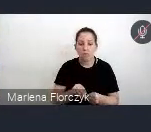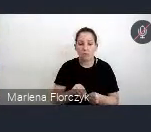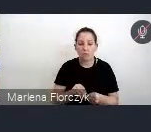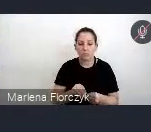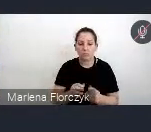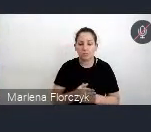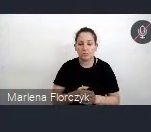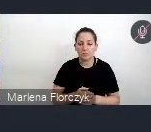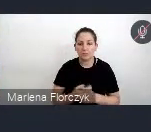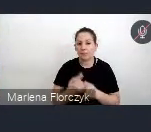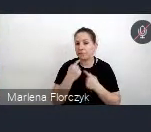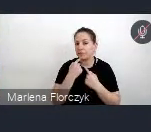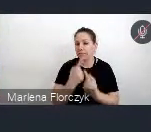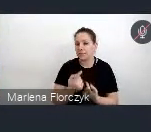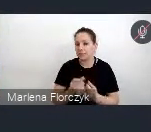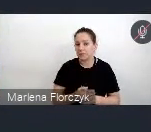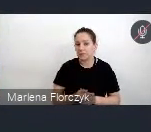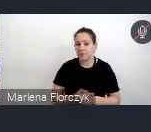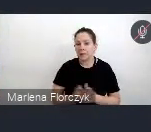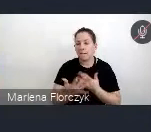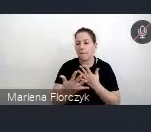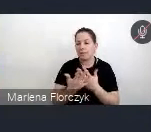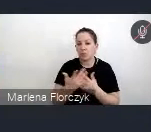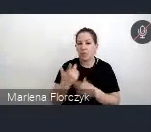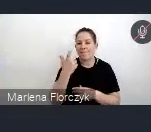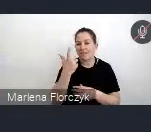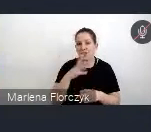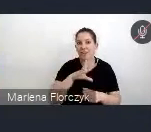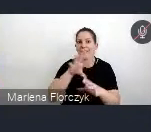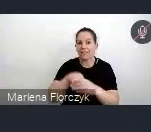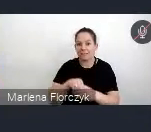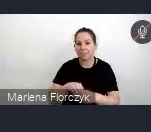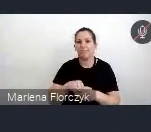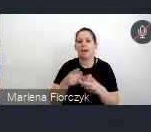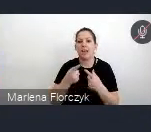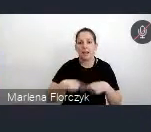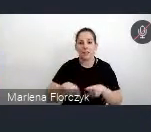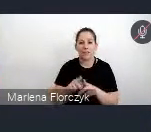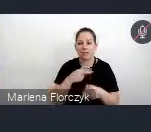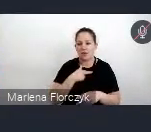powiem, że blisko 200 inwestycji zrealizowanych w naszym mieście w zeszłym roku,